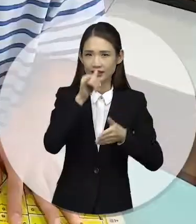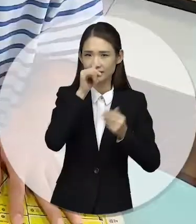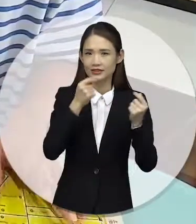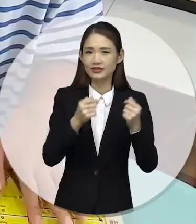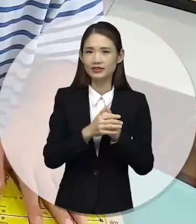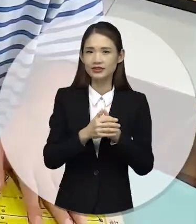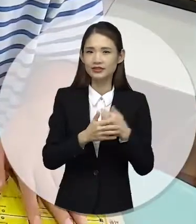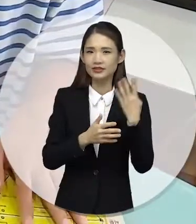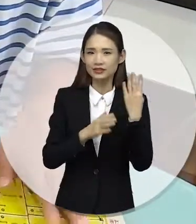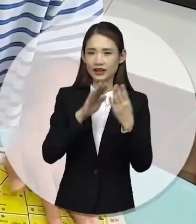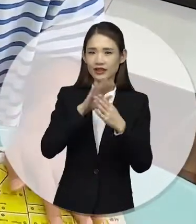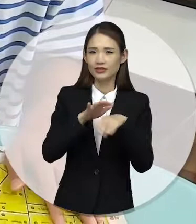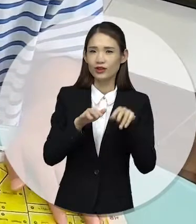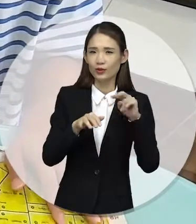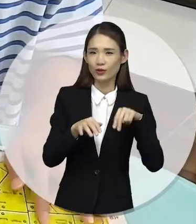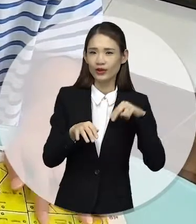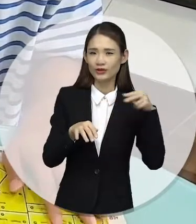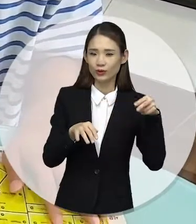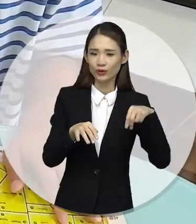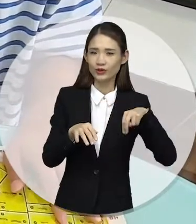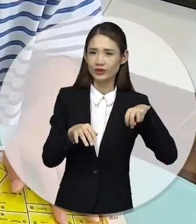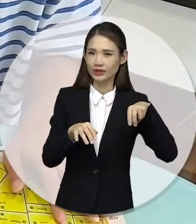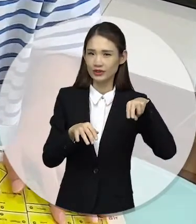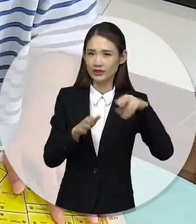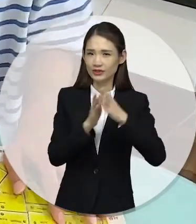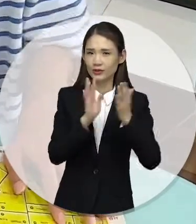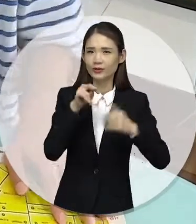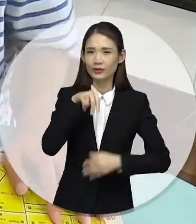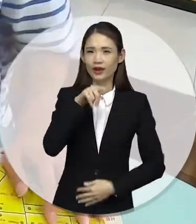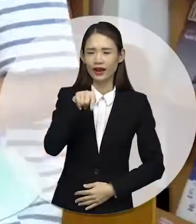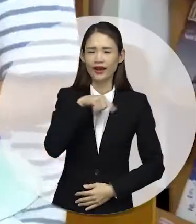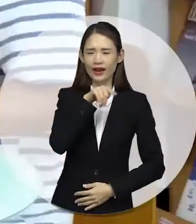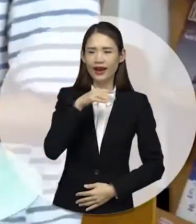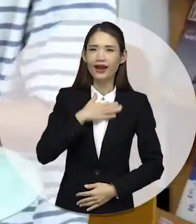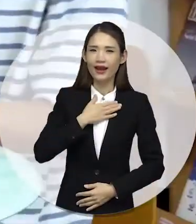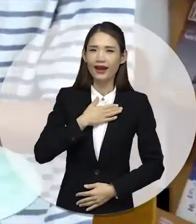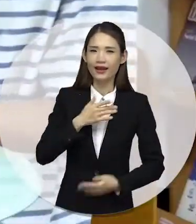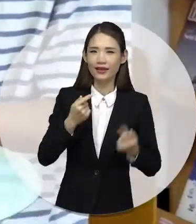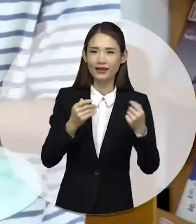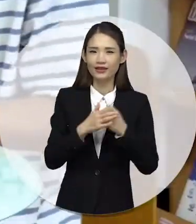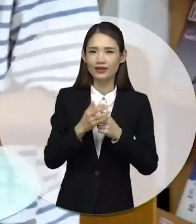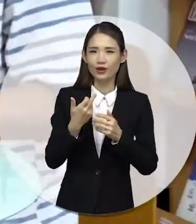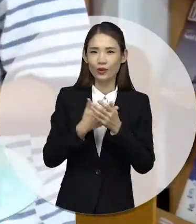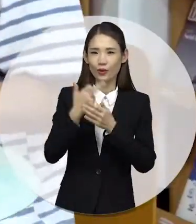4번에서 왼쪽 길을 건너서 도서관인 것 같아, 내가 알 것 같아. / 김소희 : 오빠만 믿고 따라가면 돼?